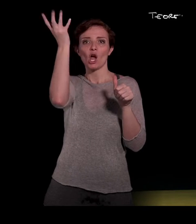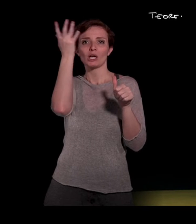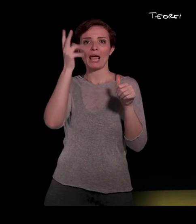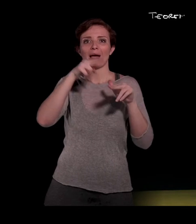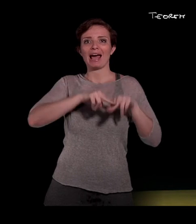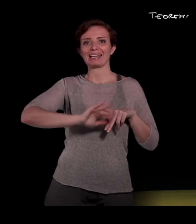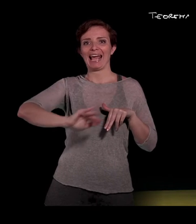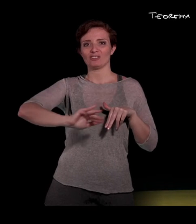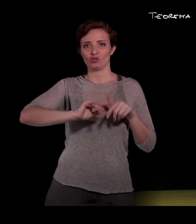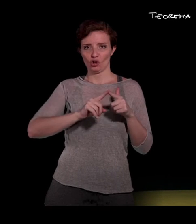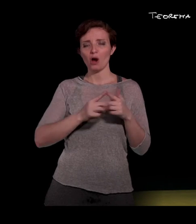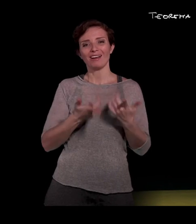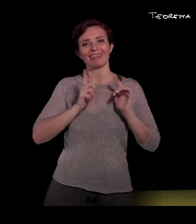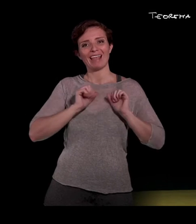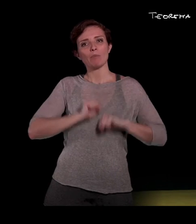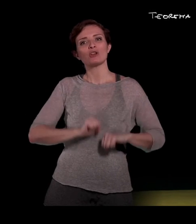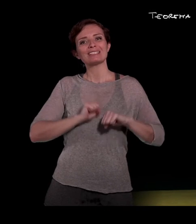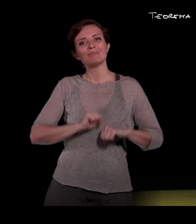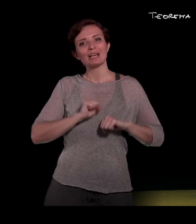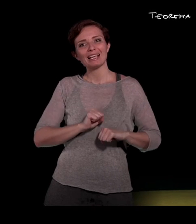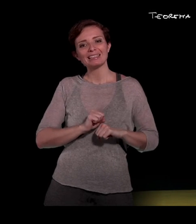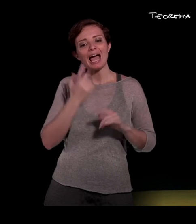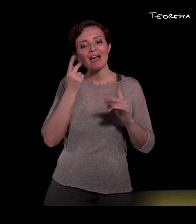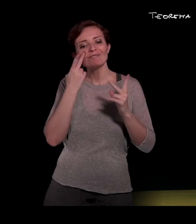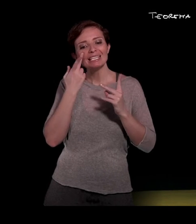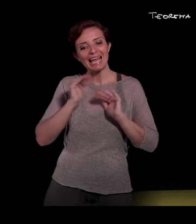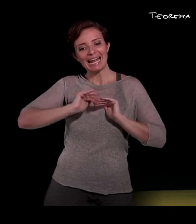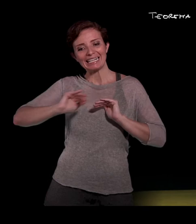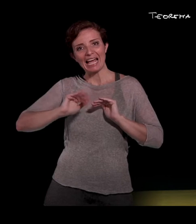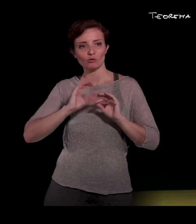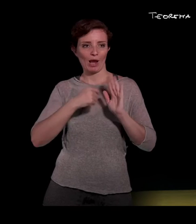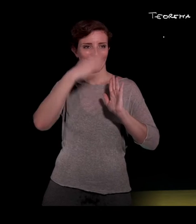che ci consente di andare a definire il valore del resto di una divisione.